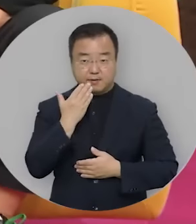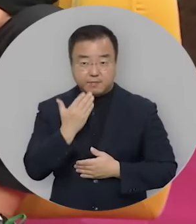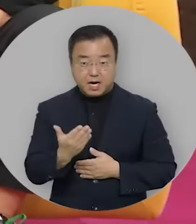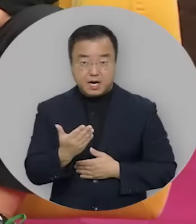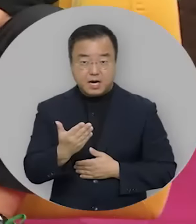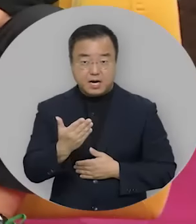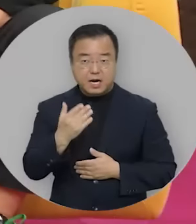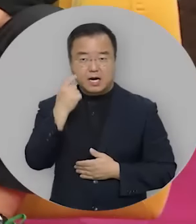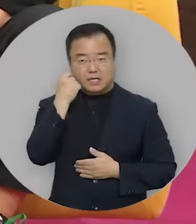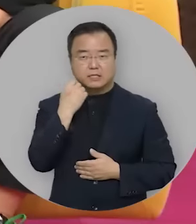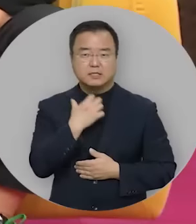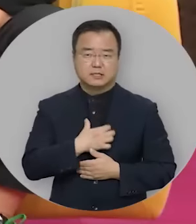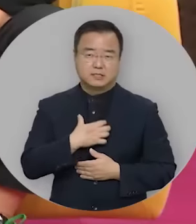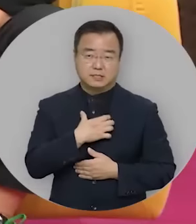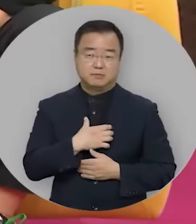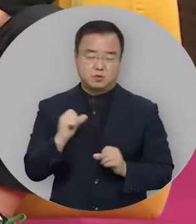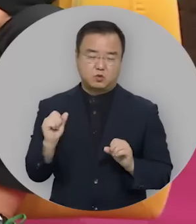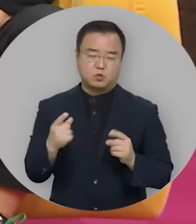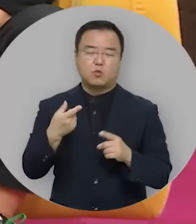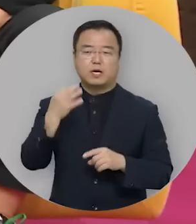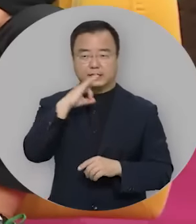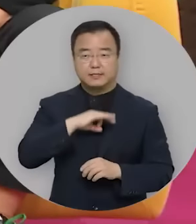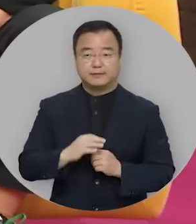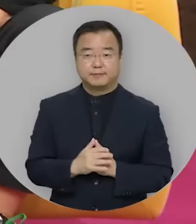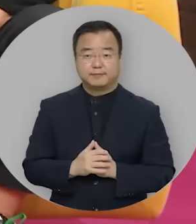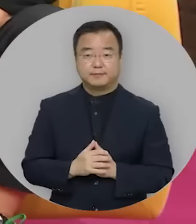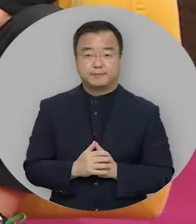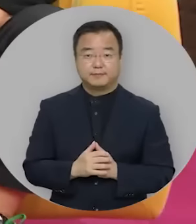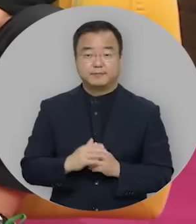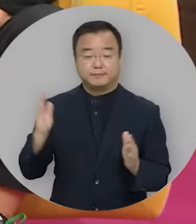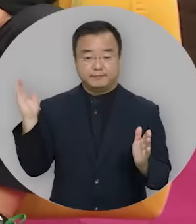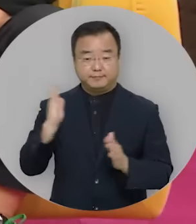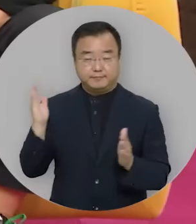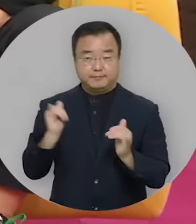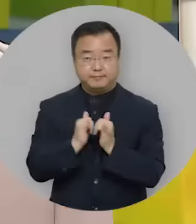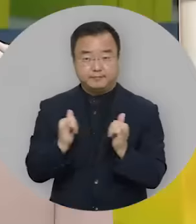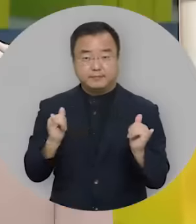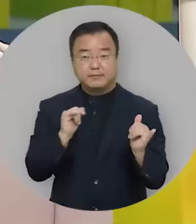그게 또 슬픔이자 장점인 것 같아요. 그래서 아마 학생들이